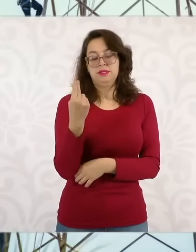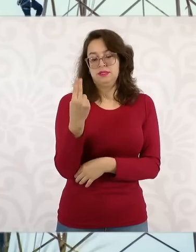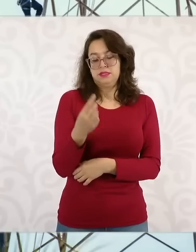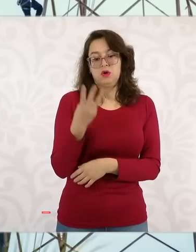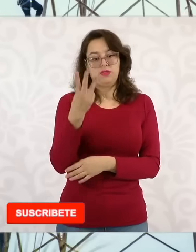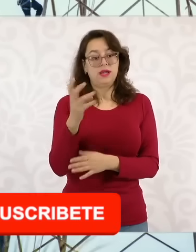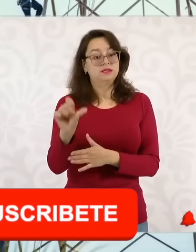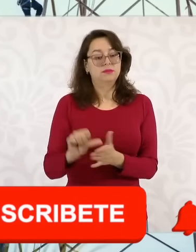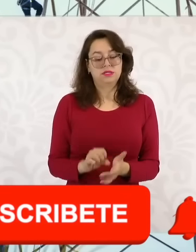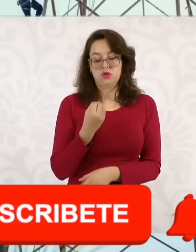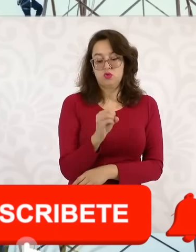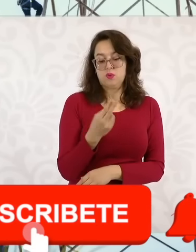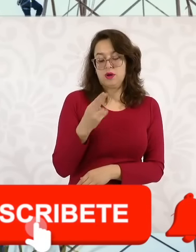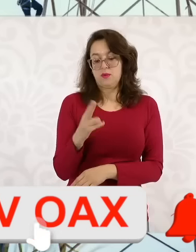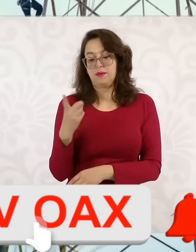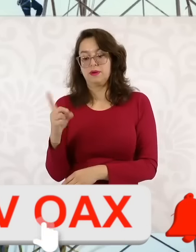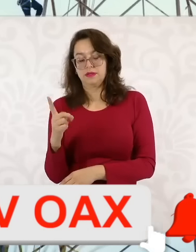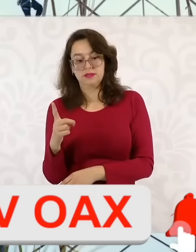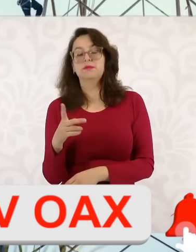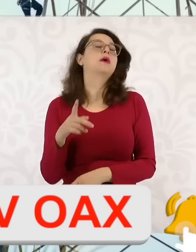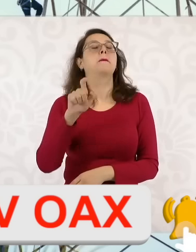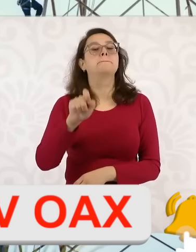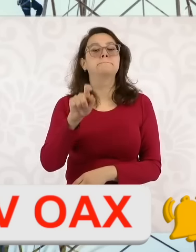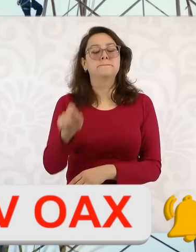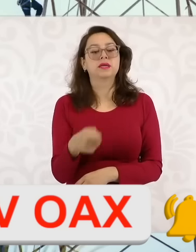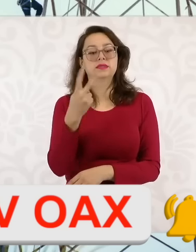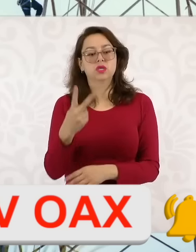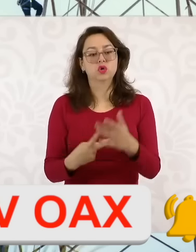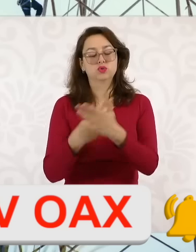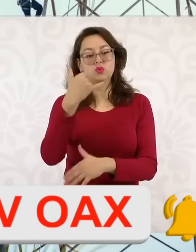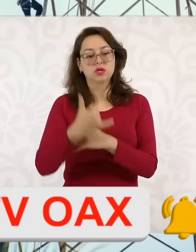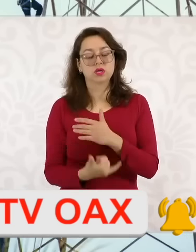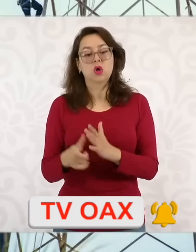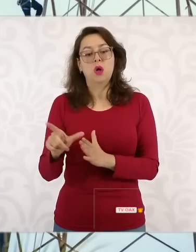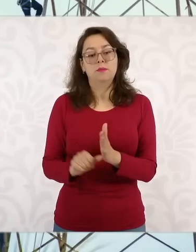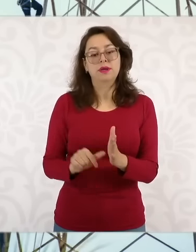venido concursando estos 22 proyectos de acuerdo con su programación mensual y sus dos respectivas